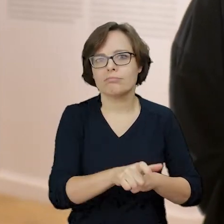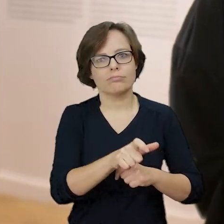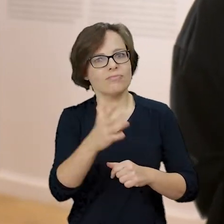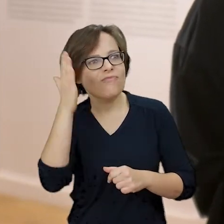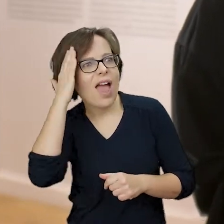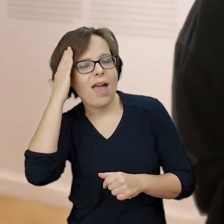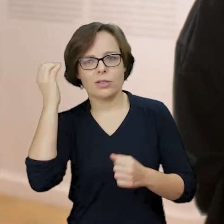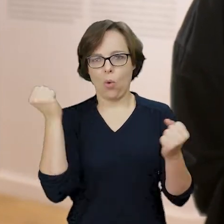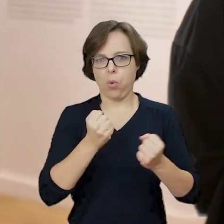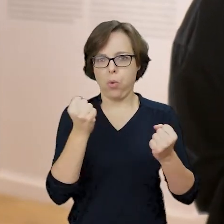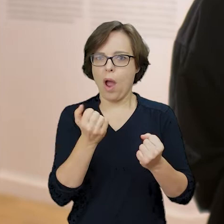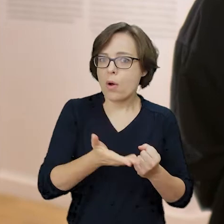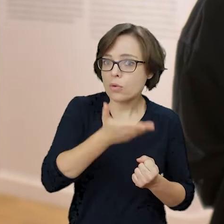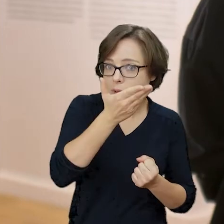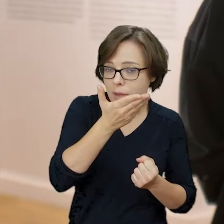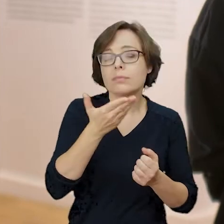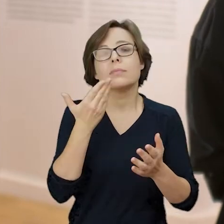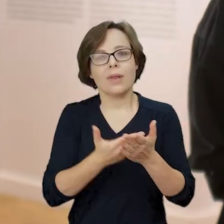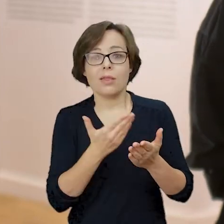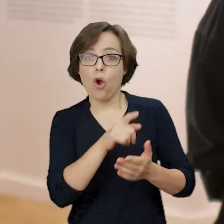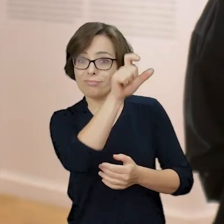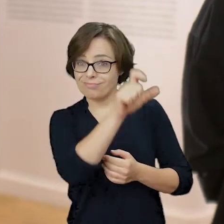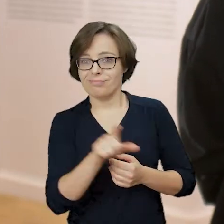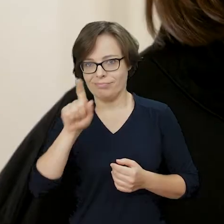i stało się częścią imienia własnego bohatera tej wystawy.